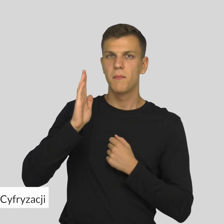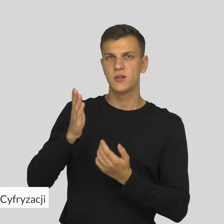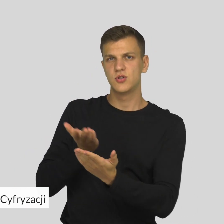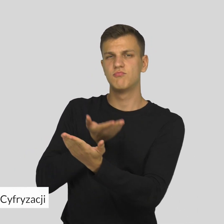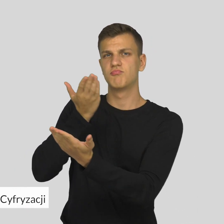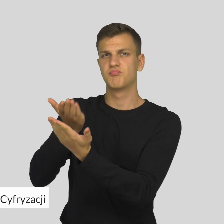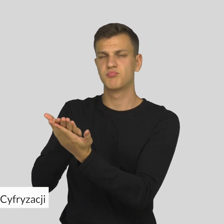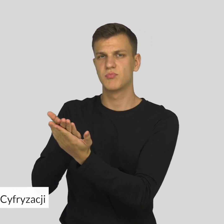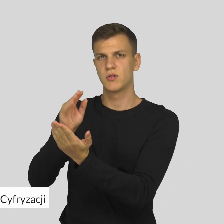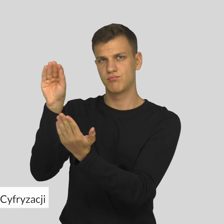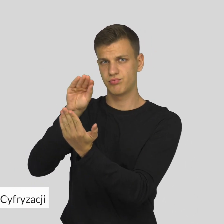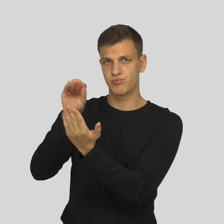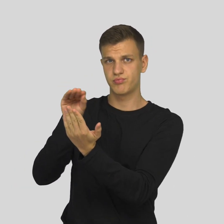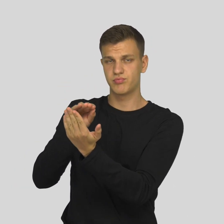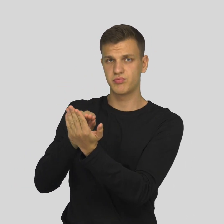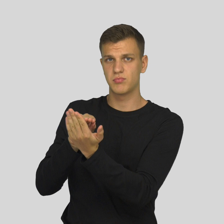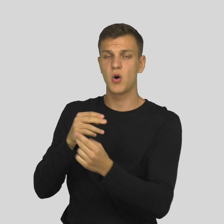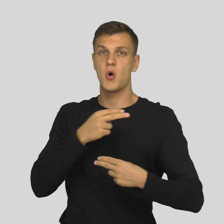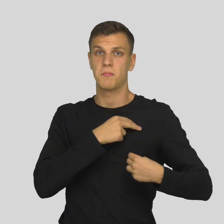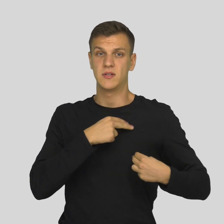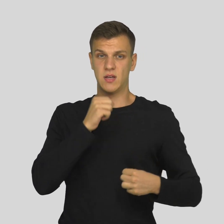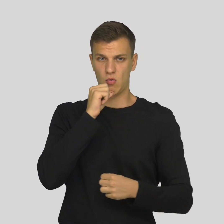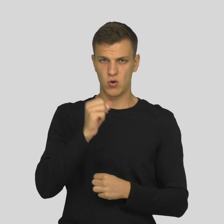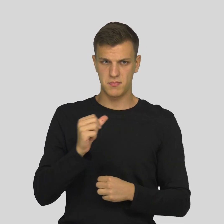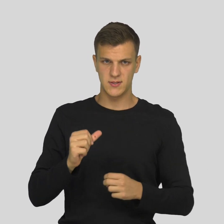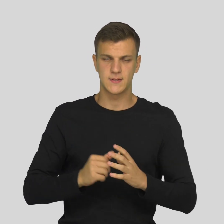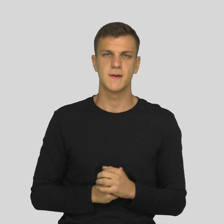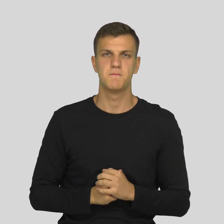powinno złożyć pierwsze sprawozdanie do Komisji Europejskiej